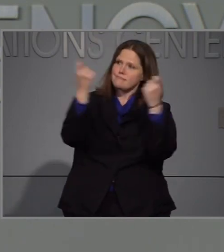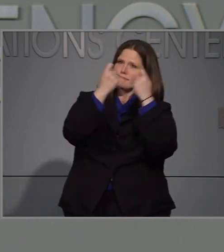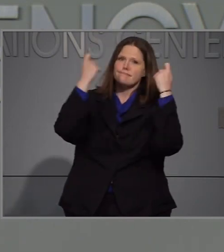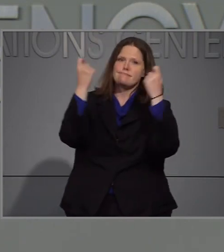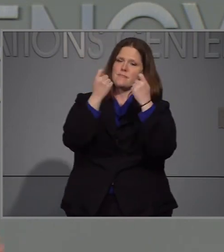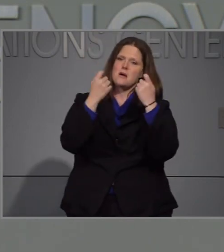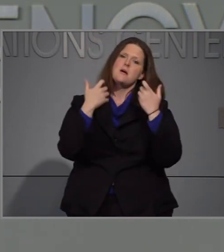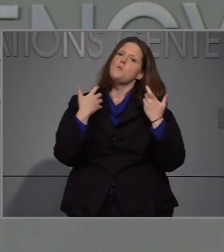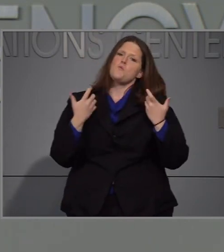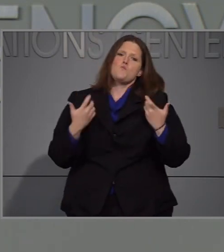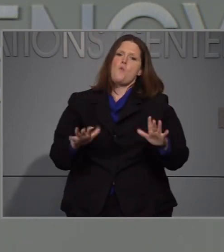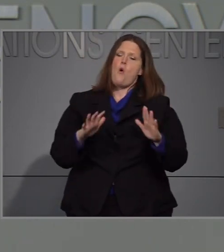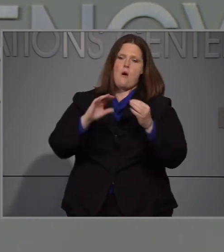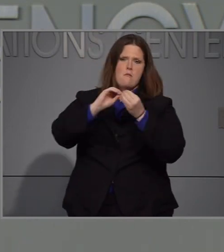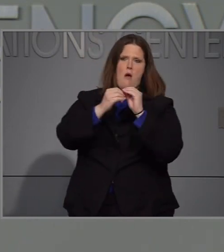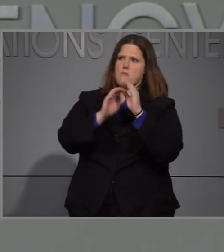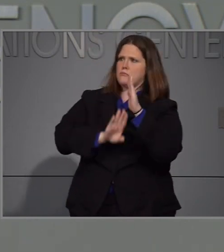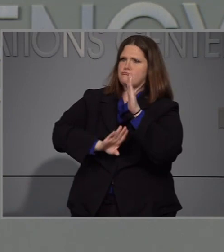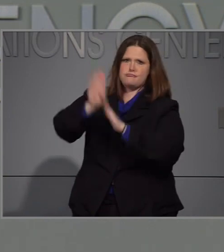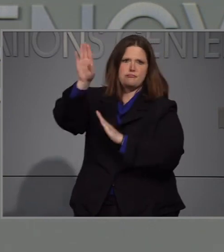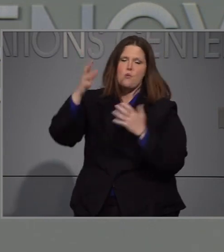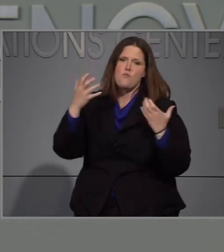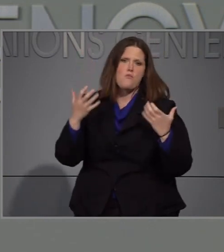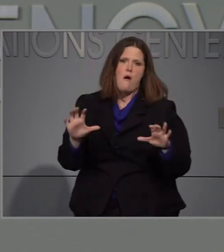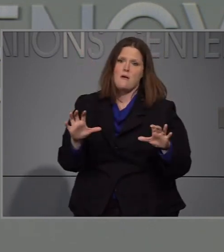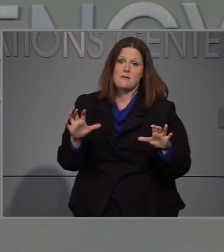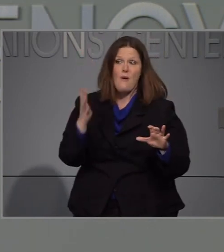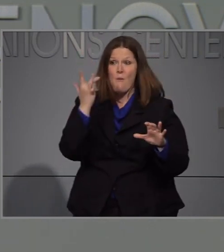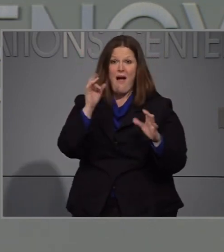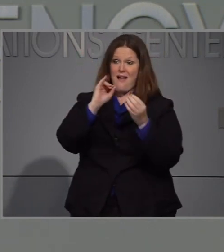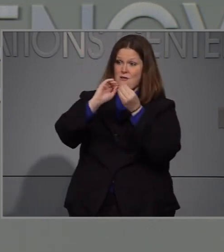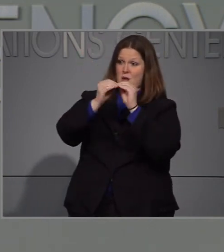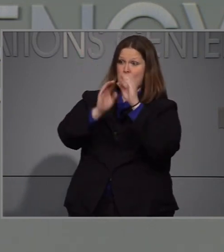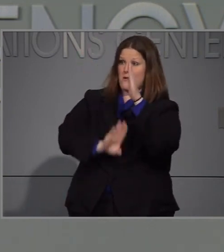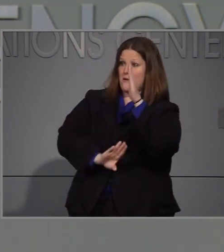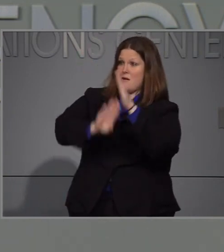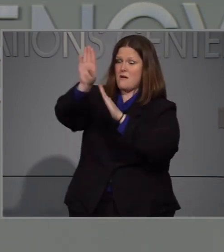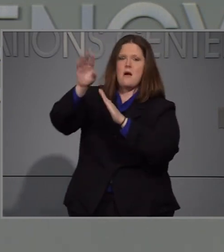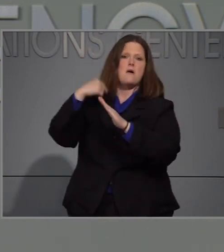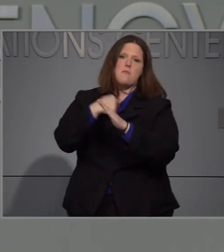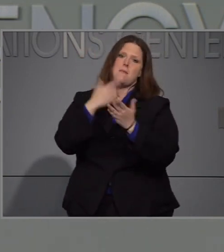porque no queremos ver que estas tendencias se salgan fuera de control, lo que suman,